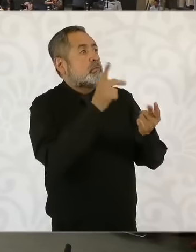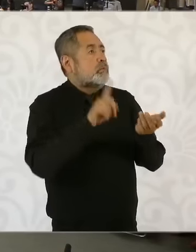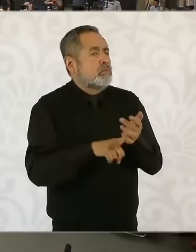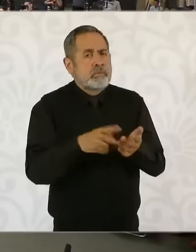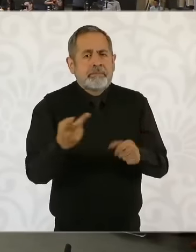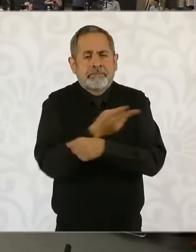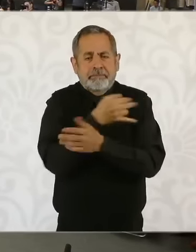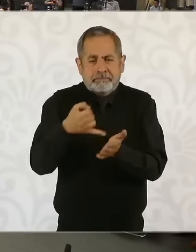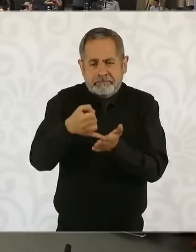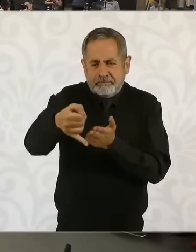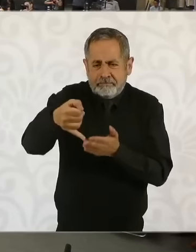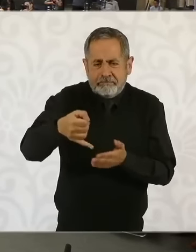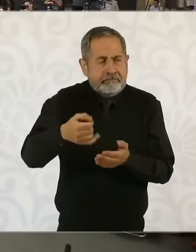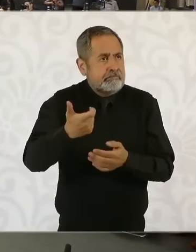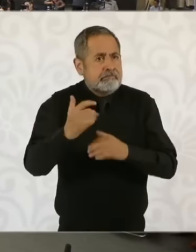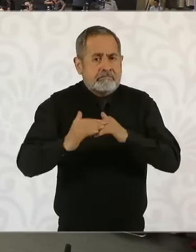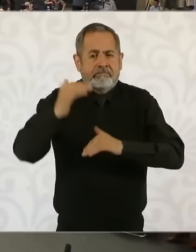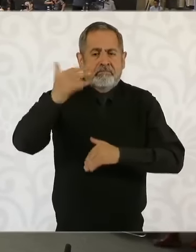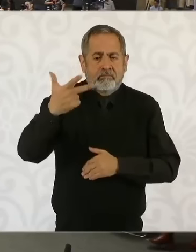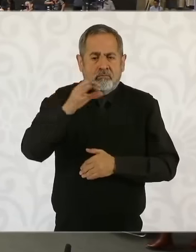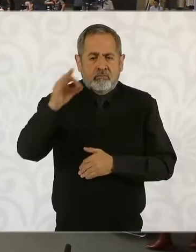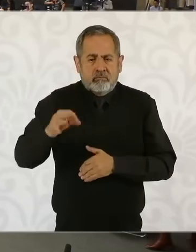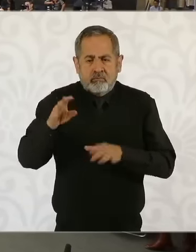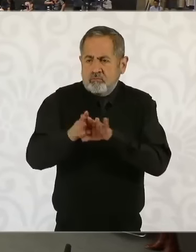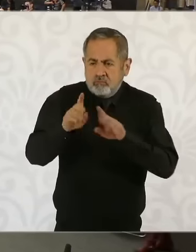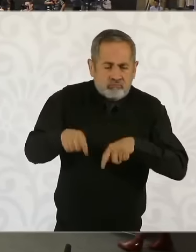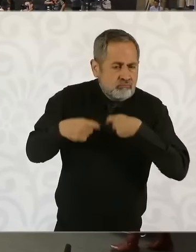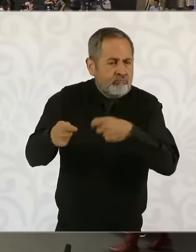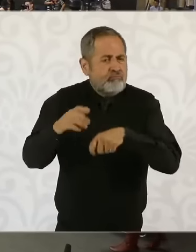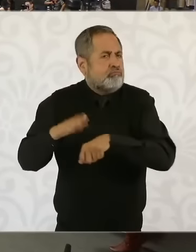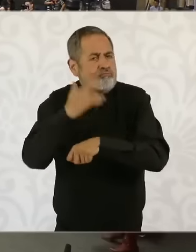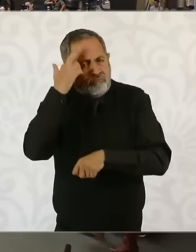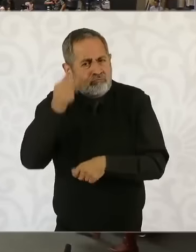está pasando con con la economía en el campo más fertilizantes más seguridad bueno ahora